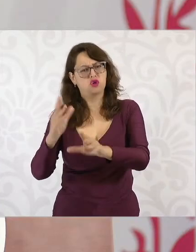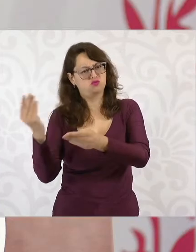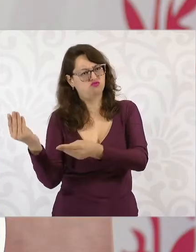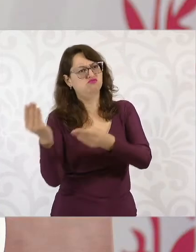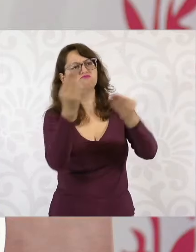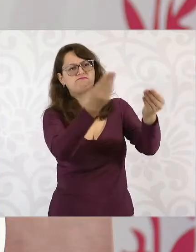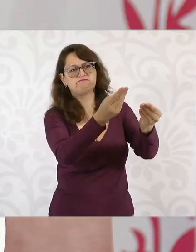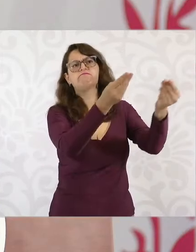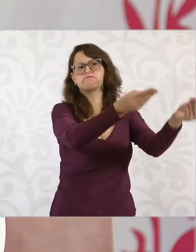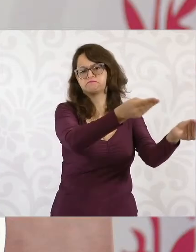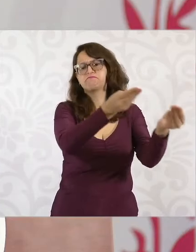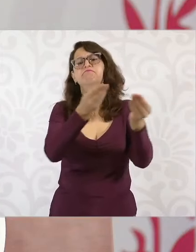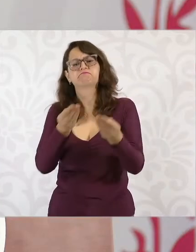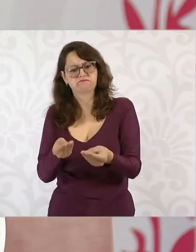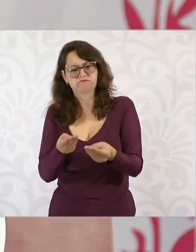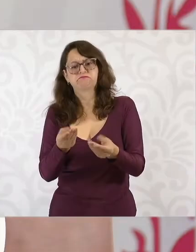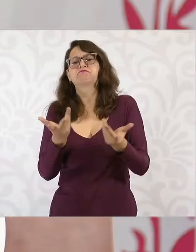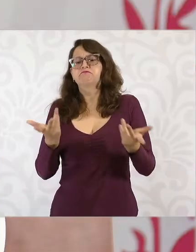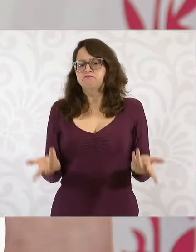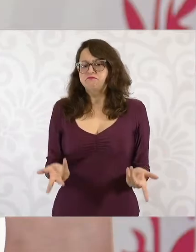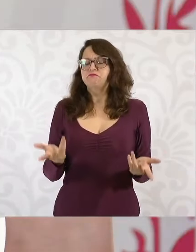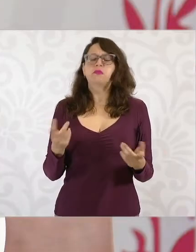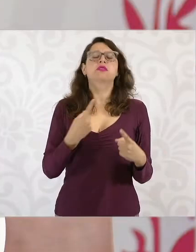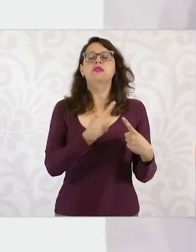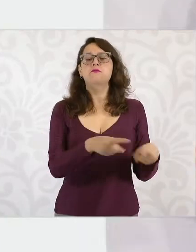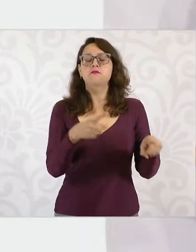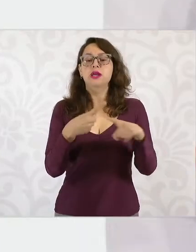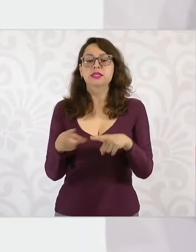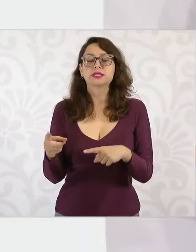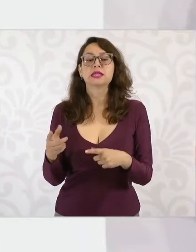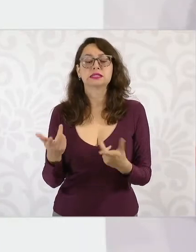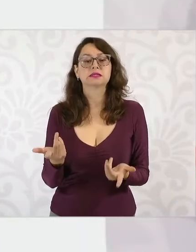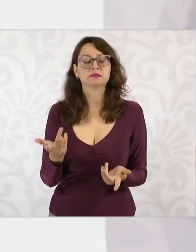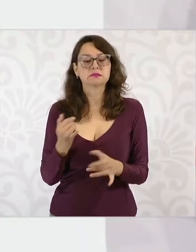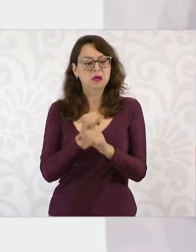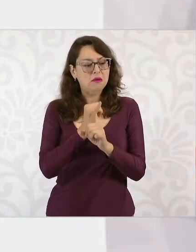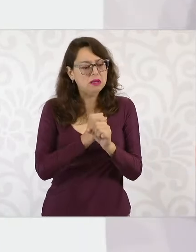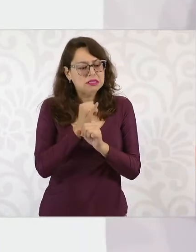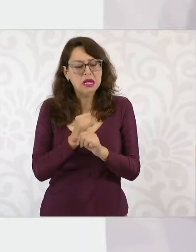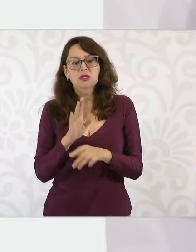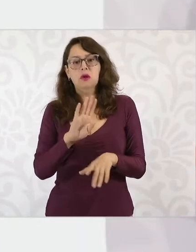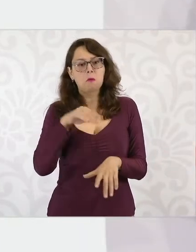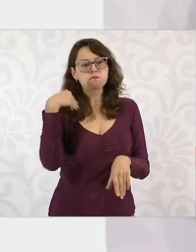de nosotros hacia ellos, de distinto tipo, eh, particularmente inteligencia. se colabora en este